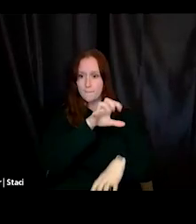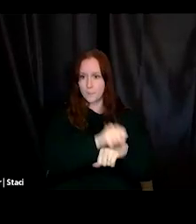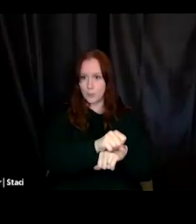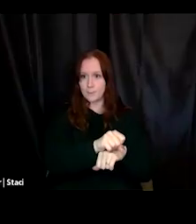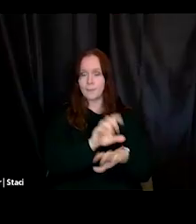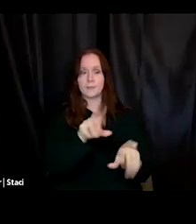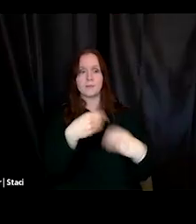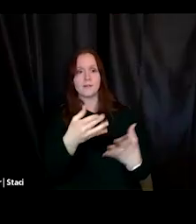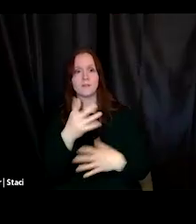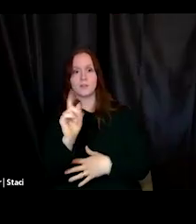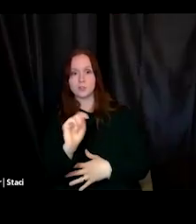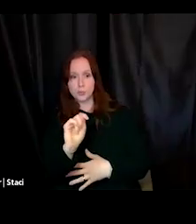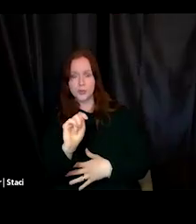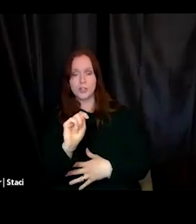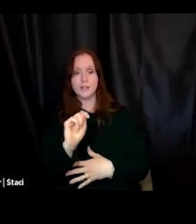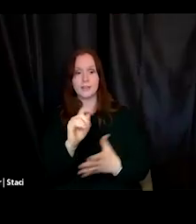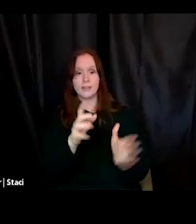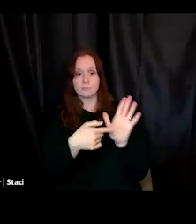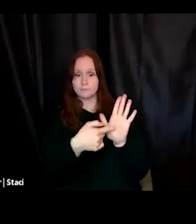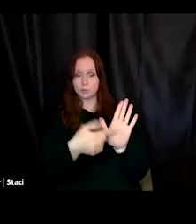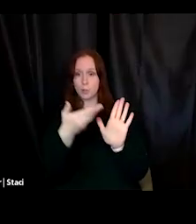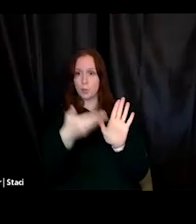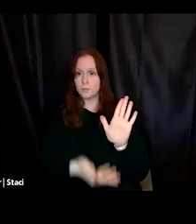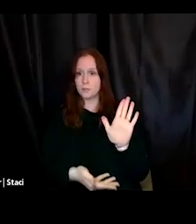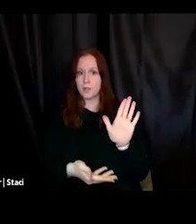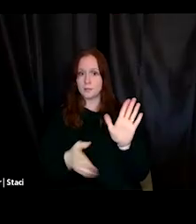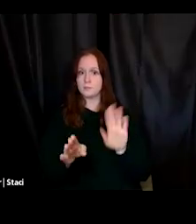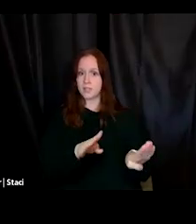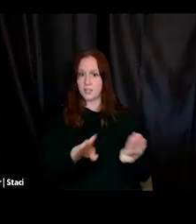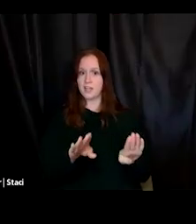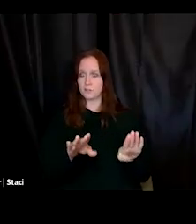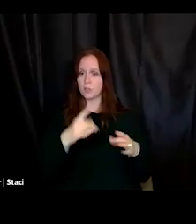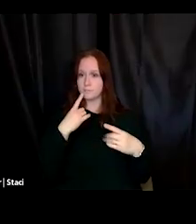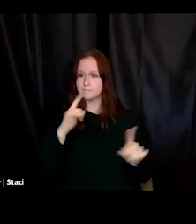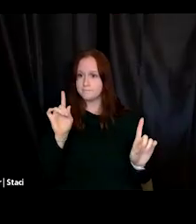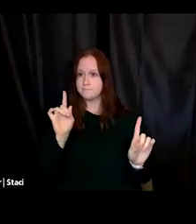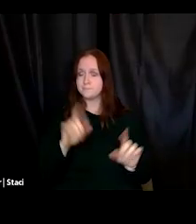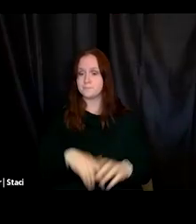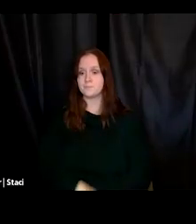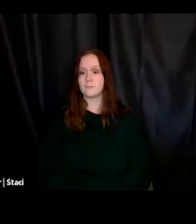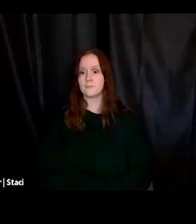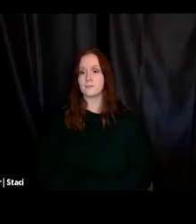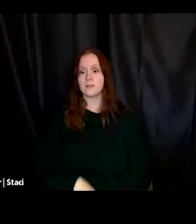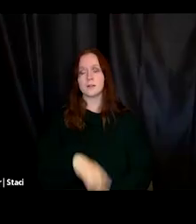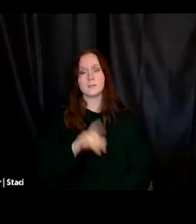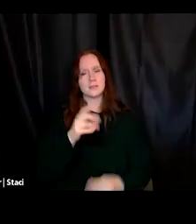estarán en contacto. Tal vez la persona a la que llaman si hay alguna pregunta o con quien pueden enviar un correo electrónico